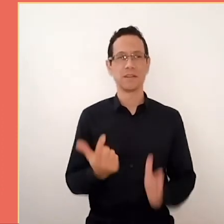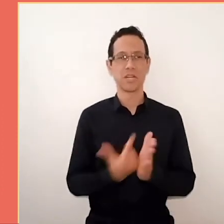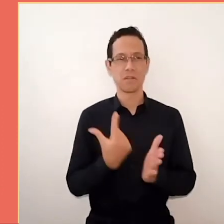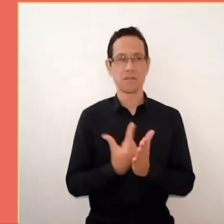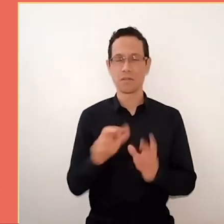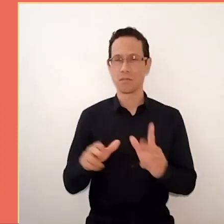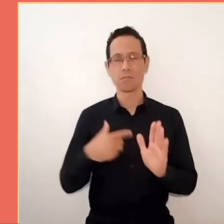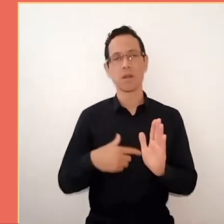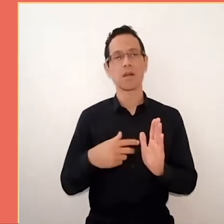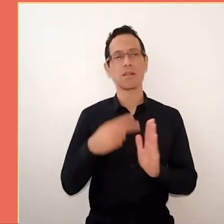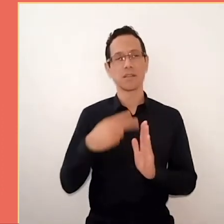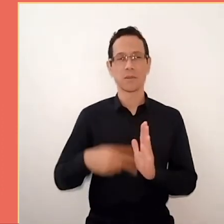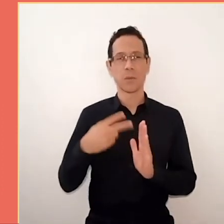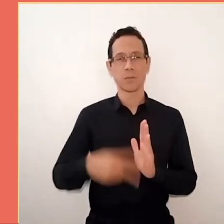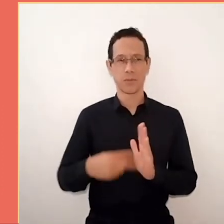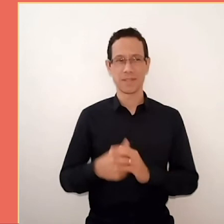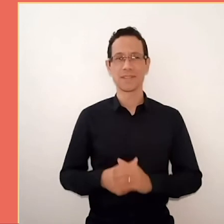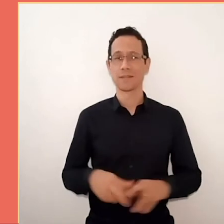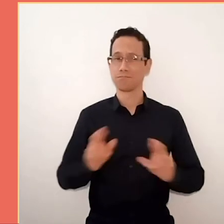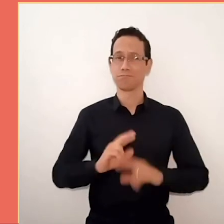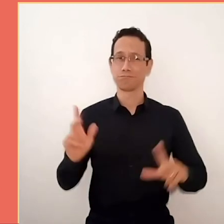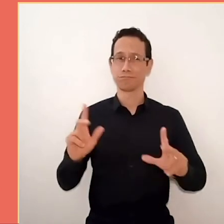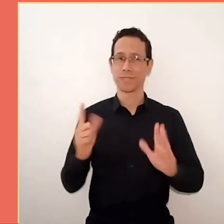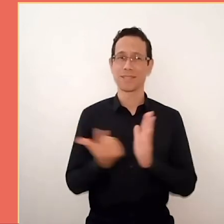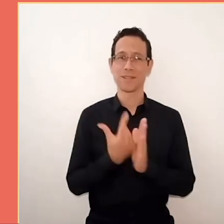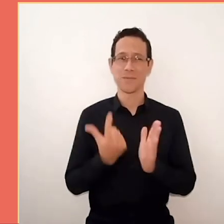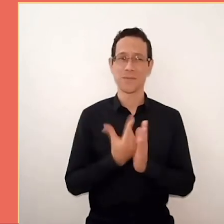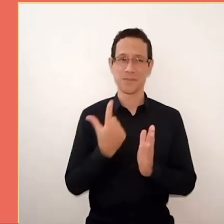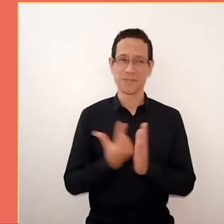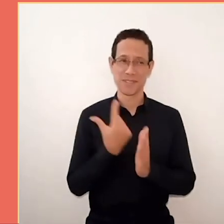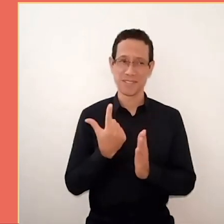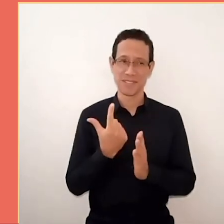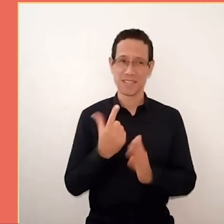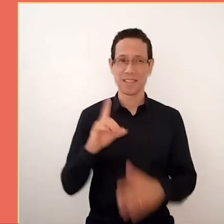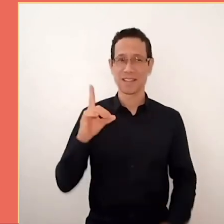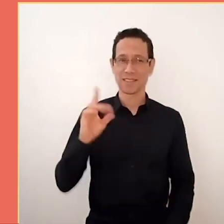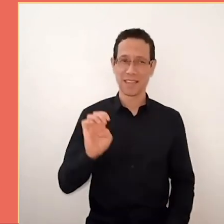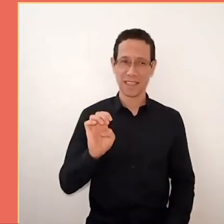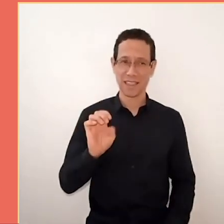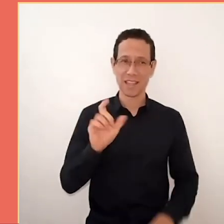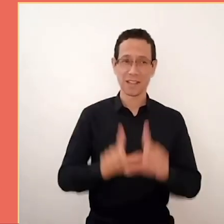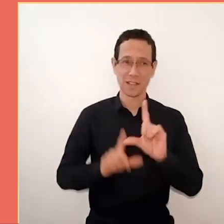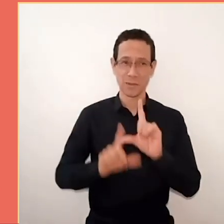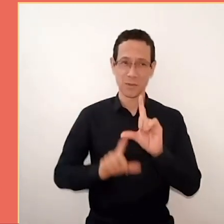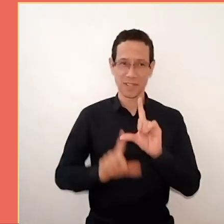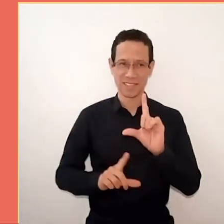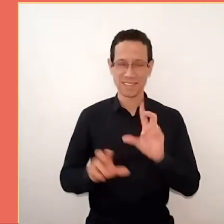Porque há uma diferença entre livros e livros de literatura. É isso. -Um beijo.